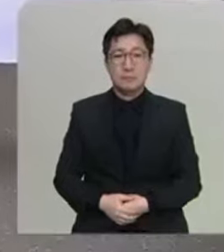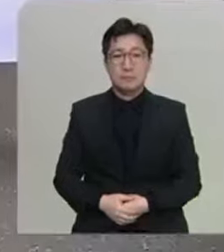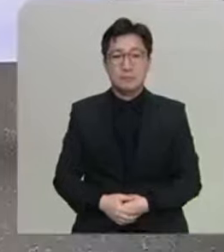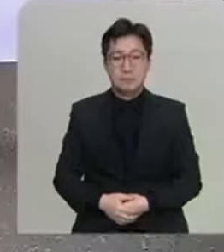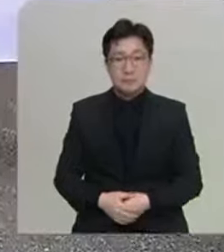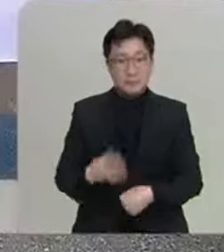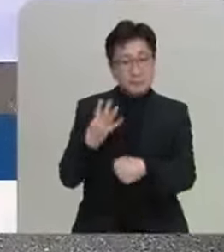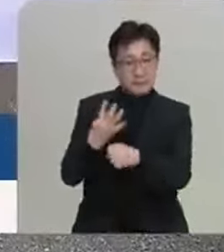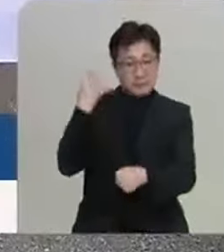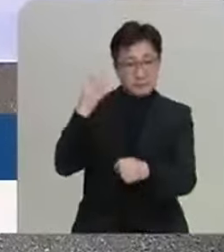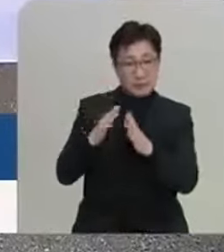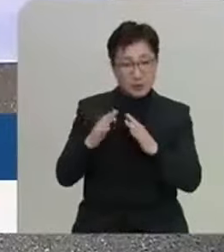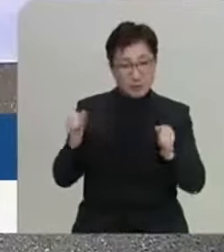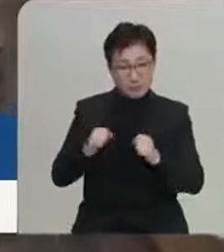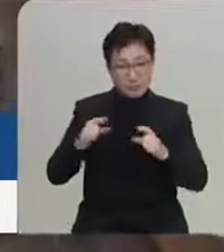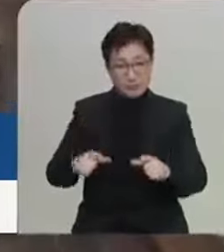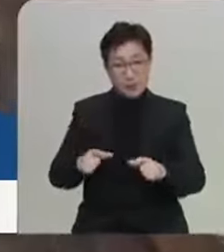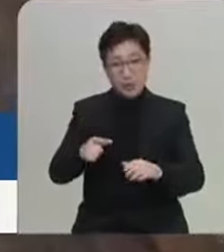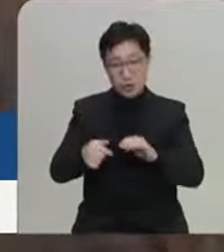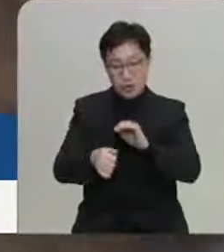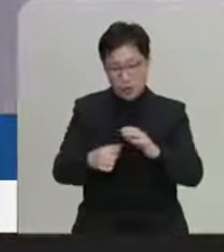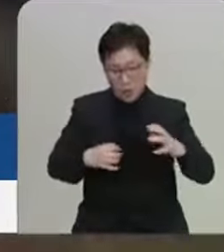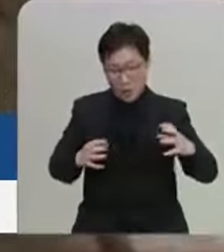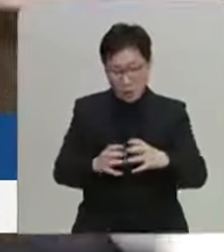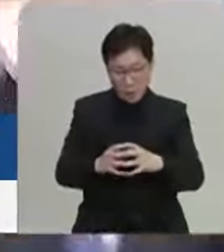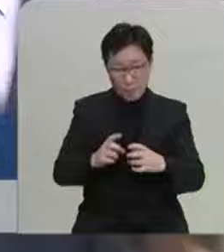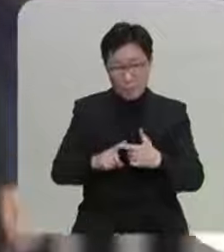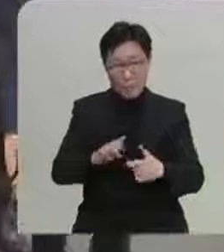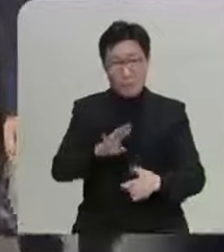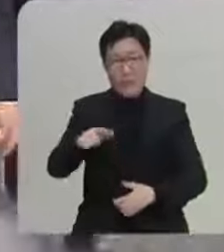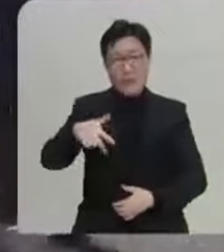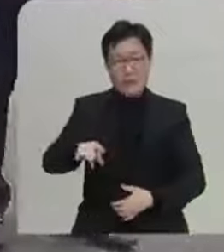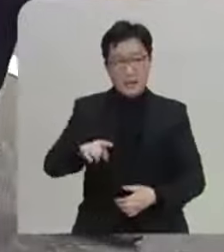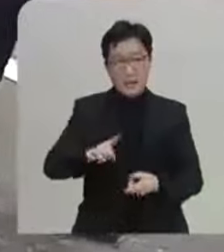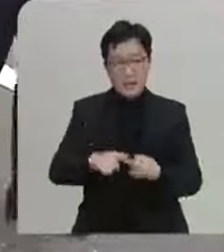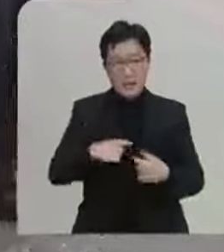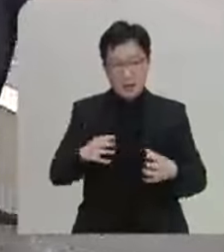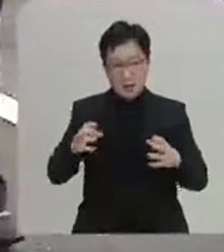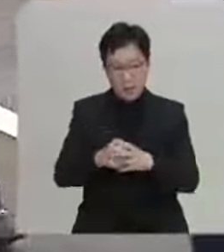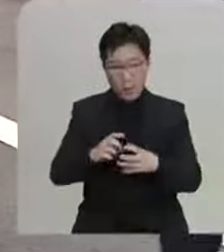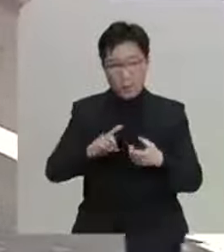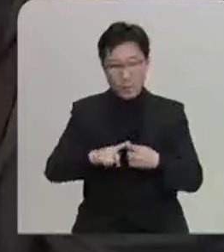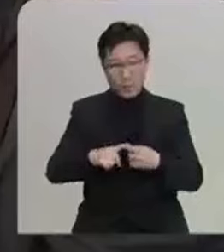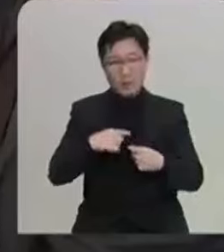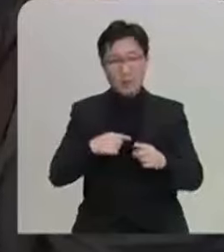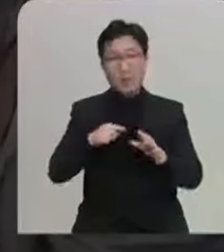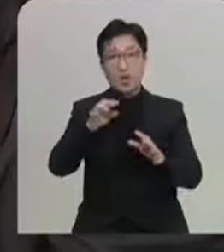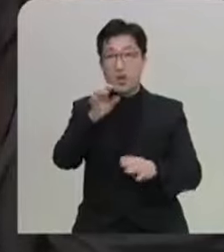4년 전 전북과 경북 자치단체장 들이 옛 백제와 신라를 연결한 라제 통문을 찾았습니다.